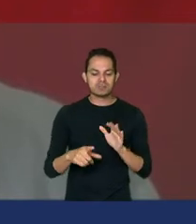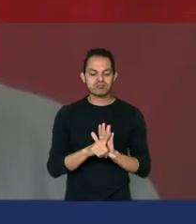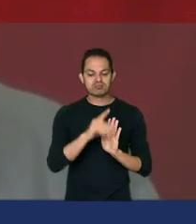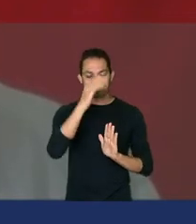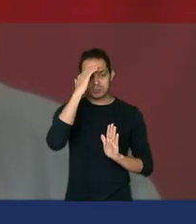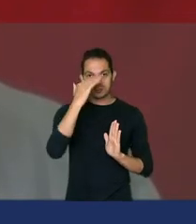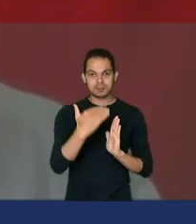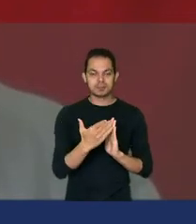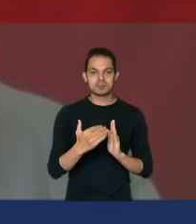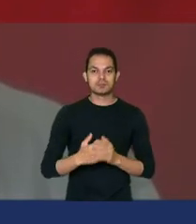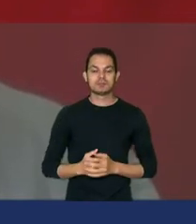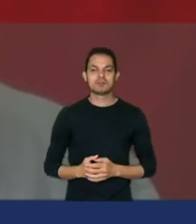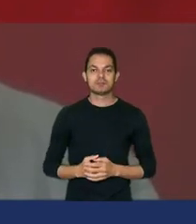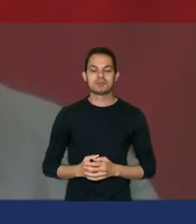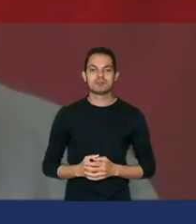LIMITANDO A POSSIBILIDADE DE OPERAÇÃO DE FORMA